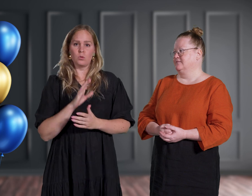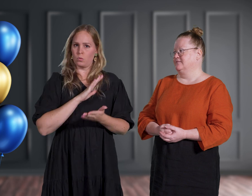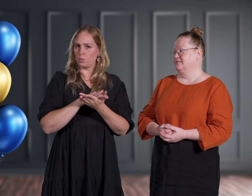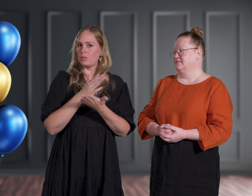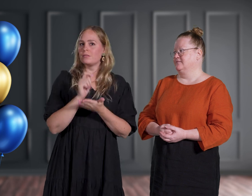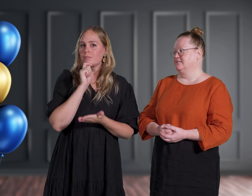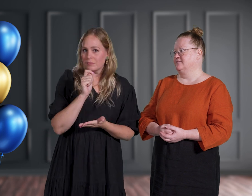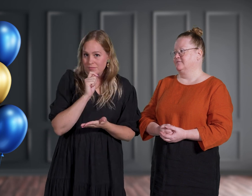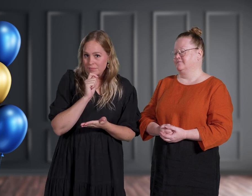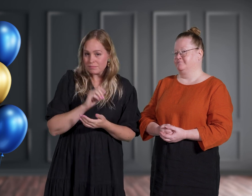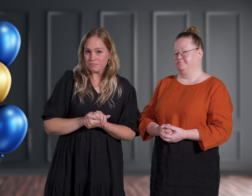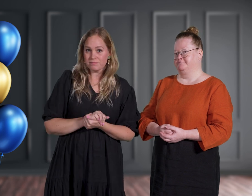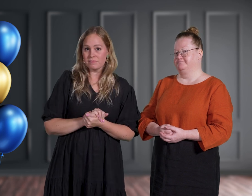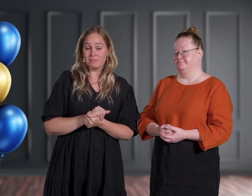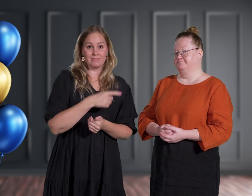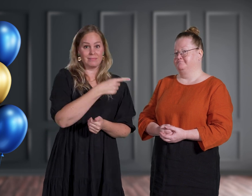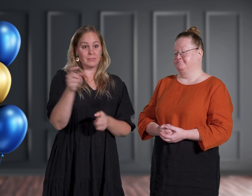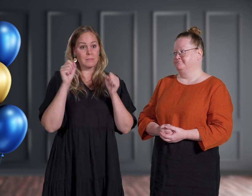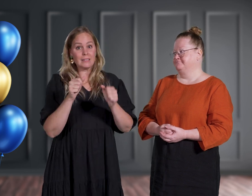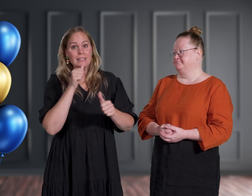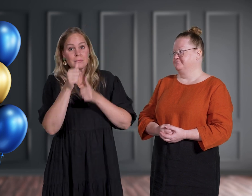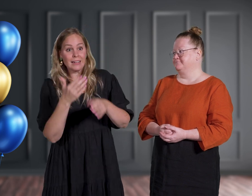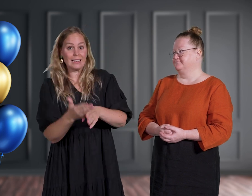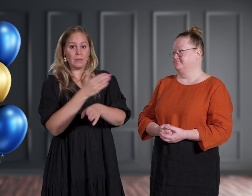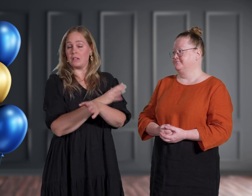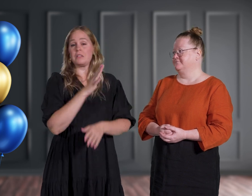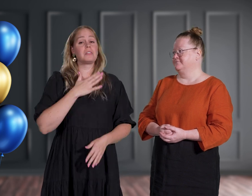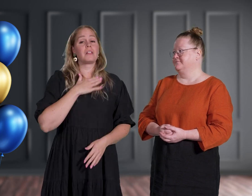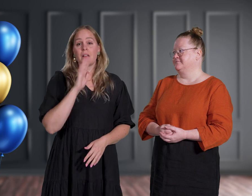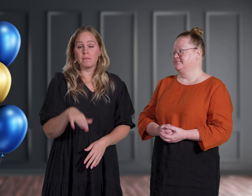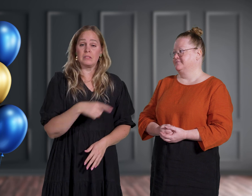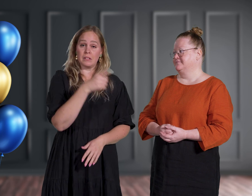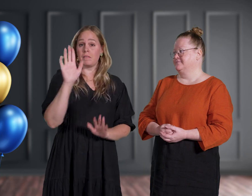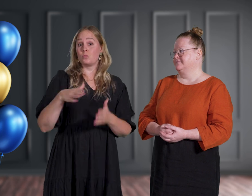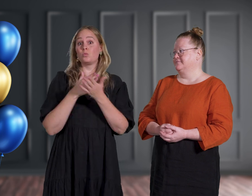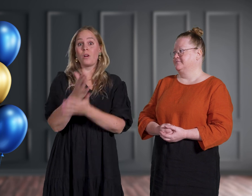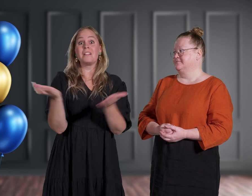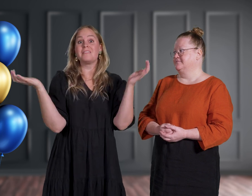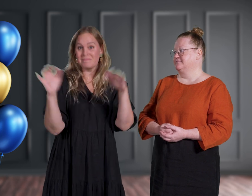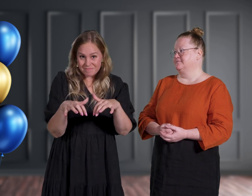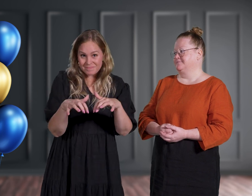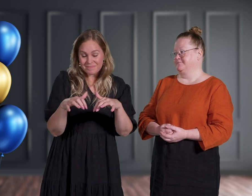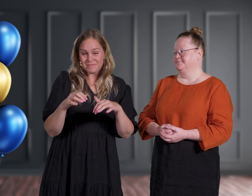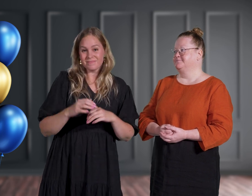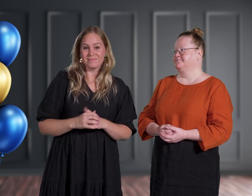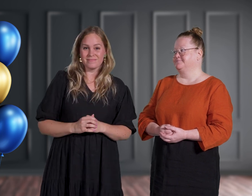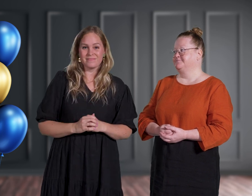Tilaisuus on tulkattu puheelle. Tilaisuuteen ei tarvitse ilmoittautua etukäteen.